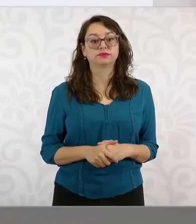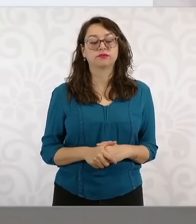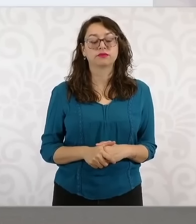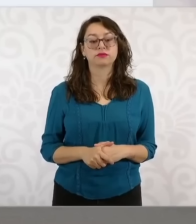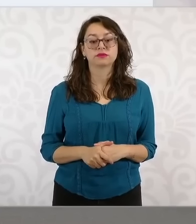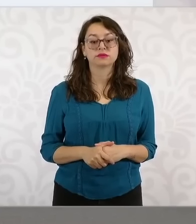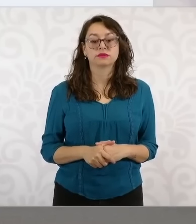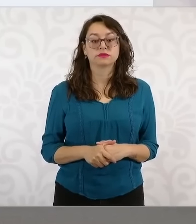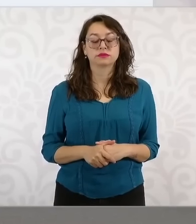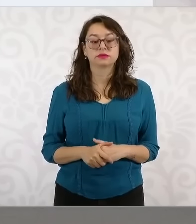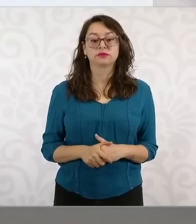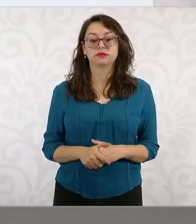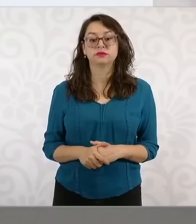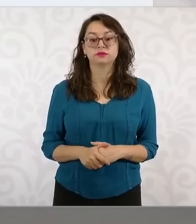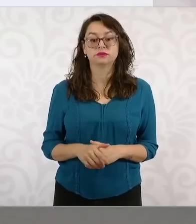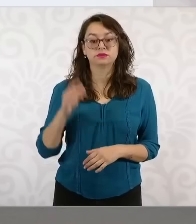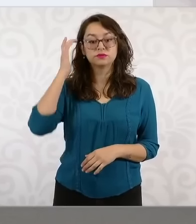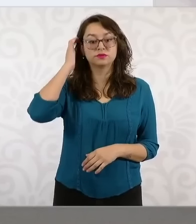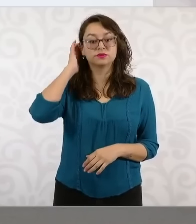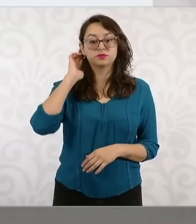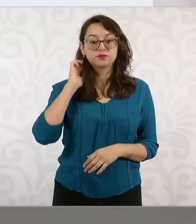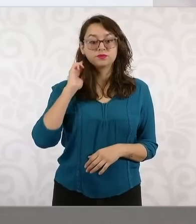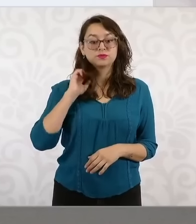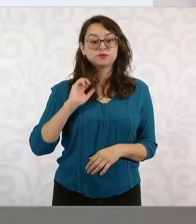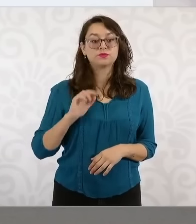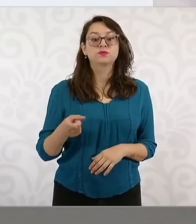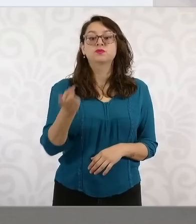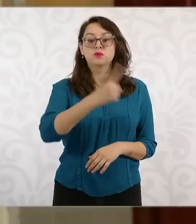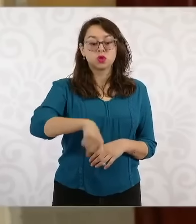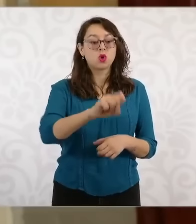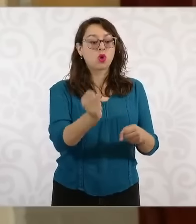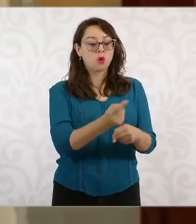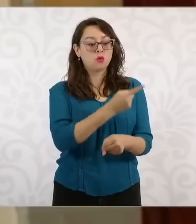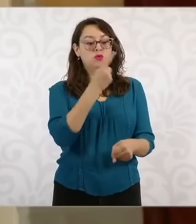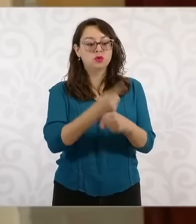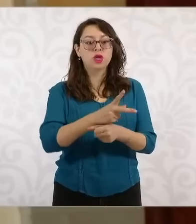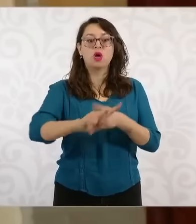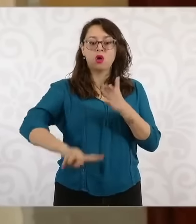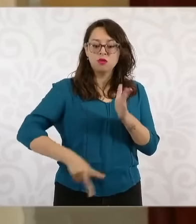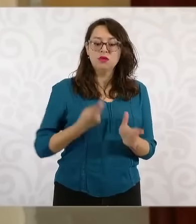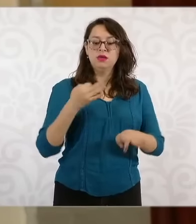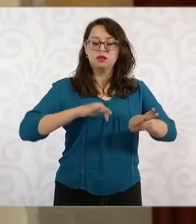La idea es darles una nueva oportunidad para recuperar su capacidad productiva y